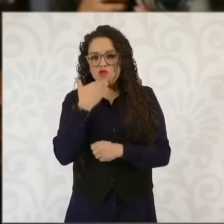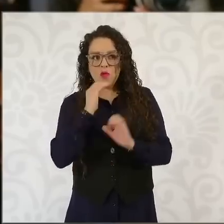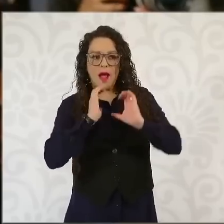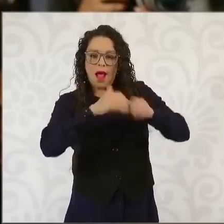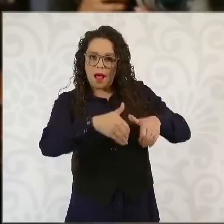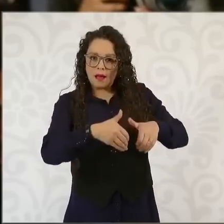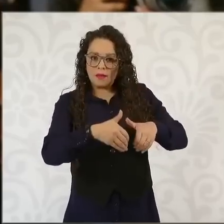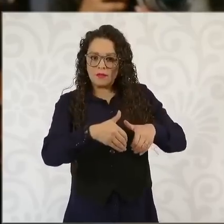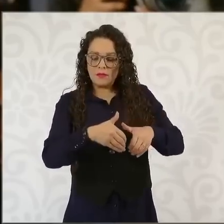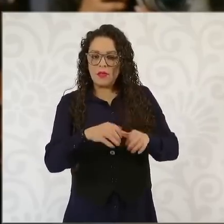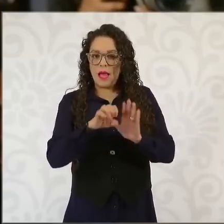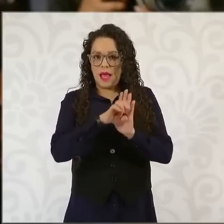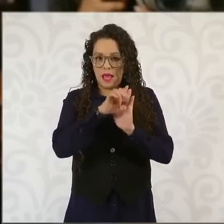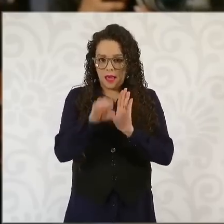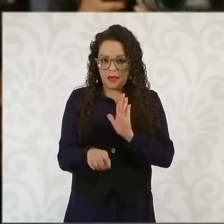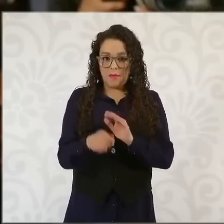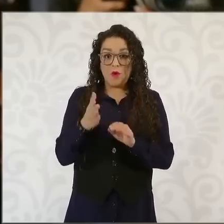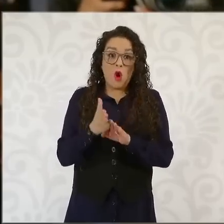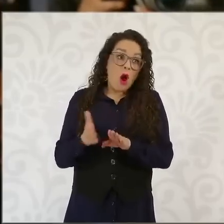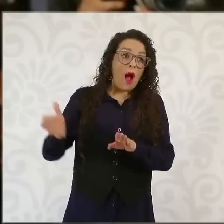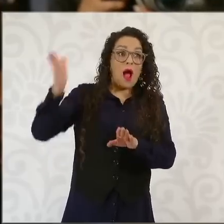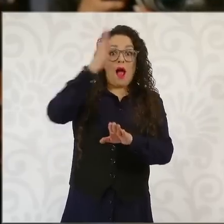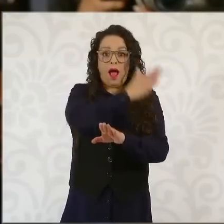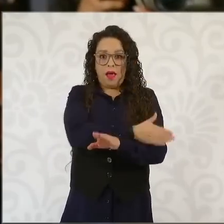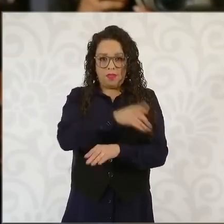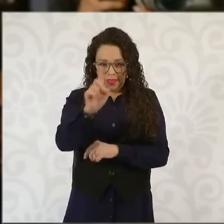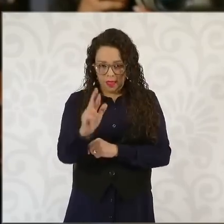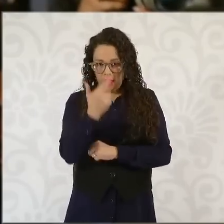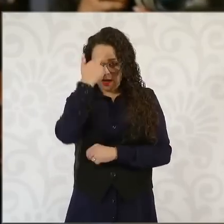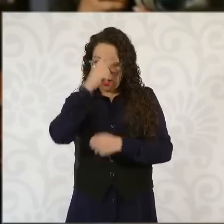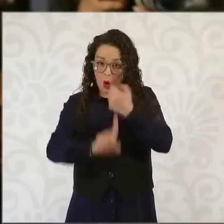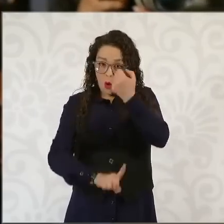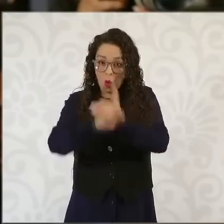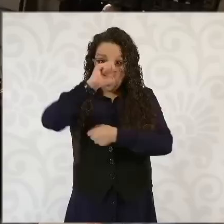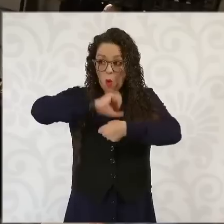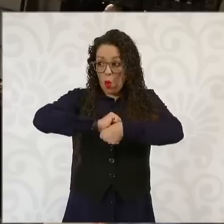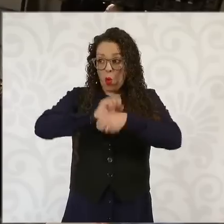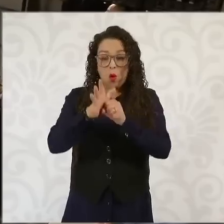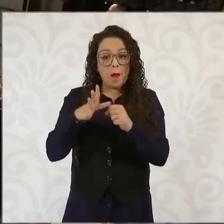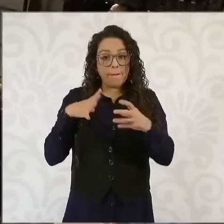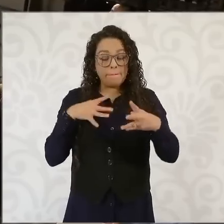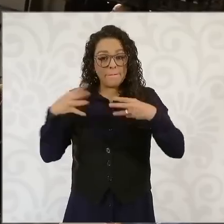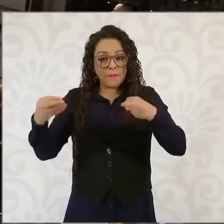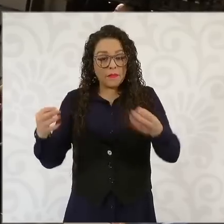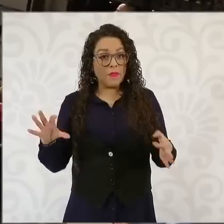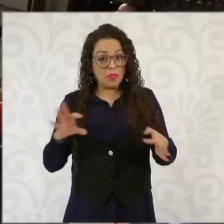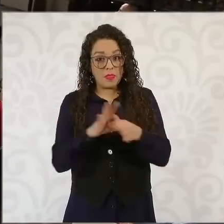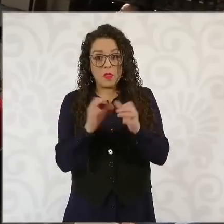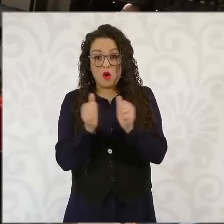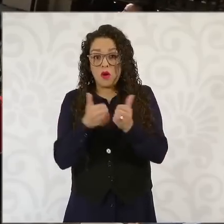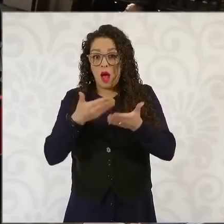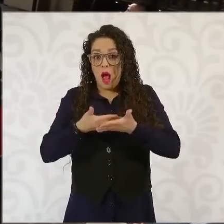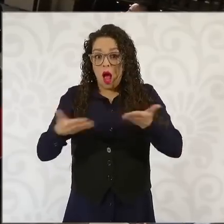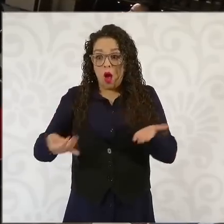bueno los efectos de la pandemia y ahora estas medidas arancelarias pues es parte de lo que hemos